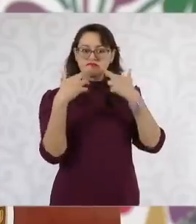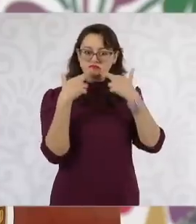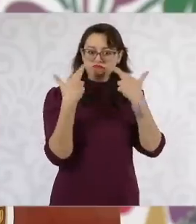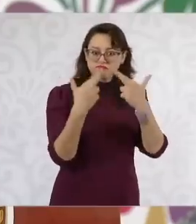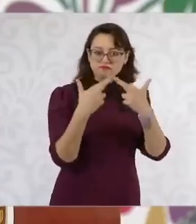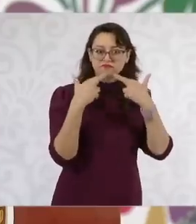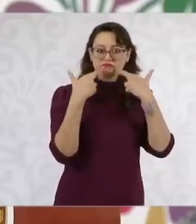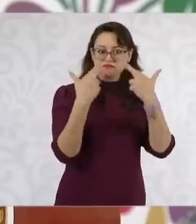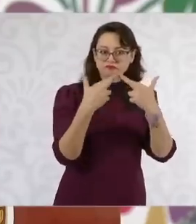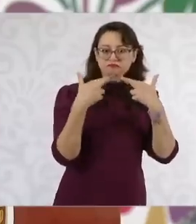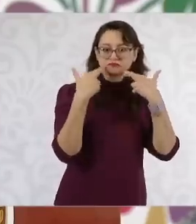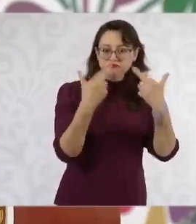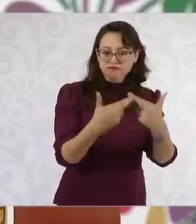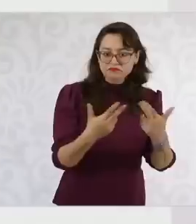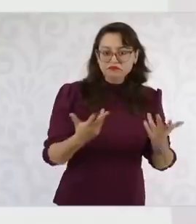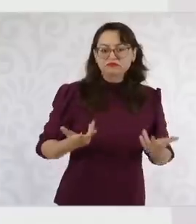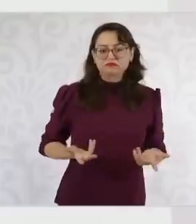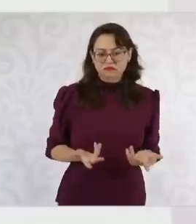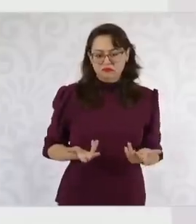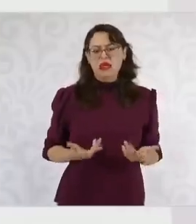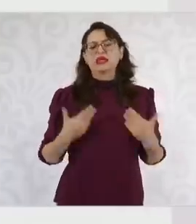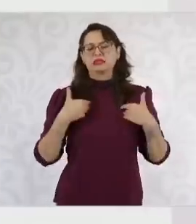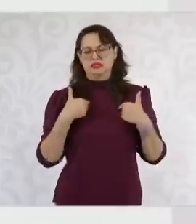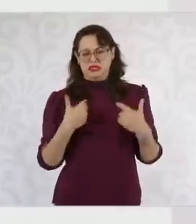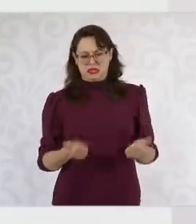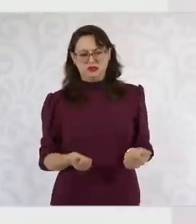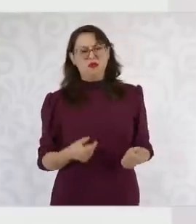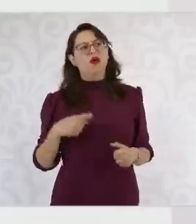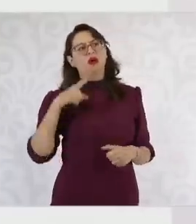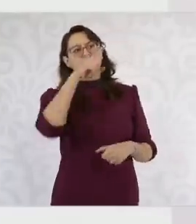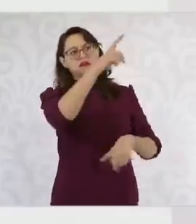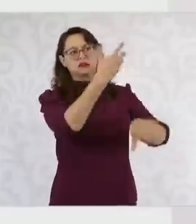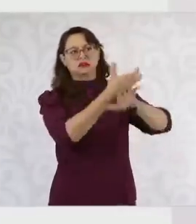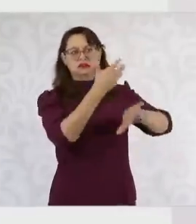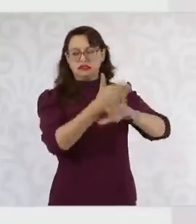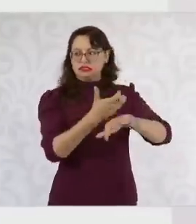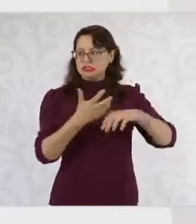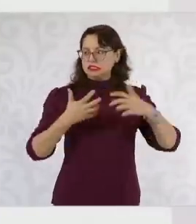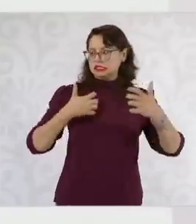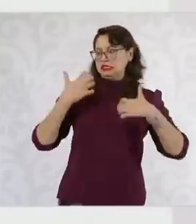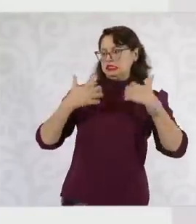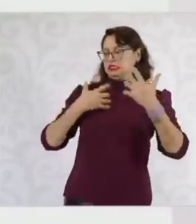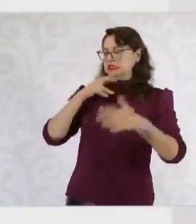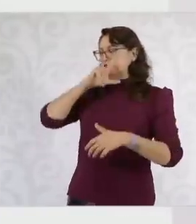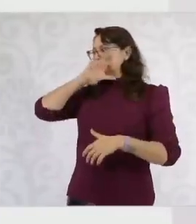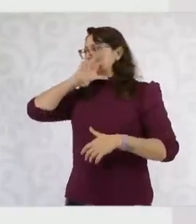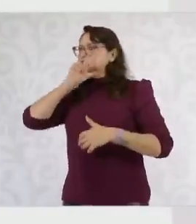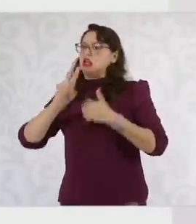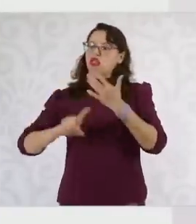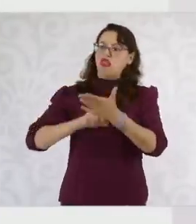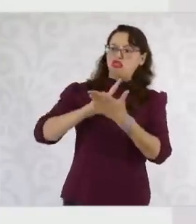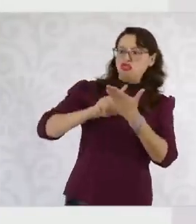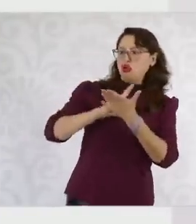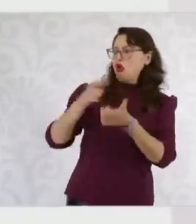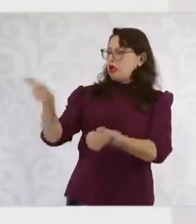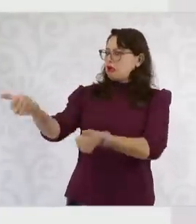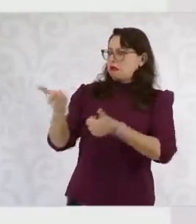este les preocupa la entrada de estupefacientes a los Estados Unidos desde territorio mexicano